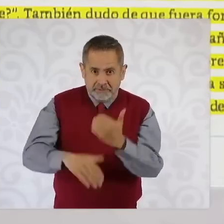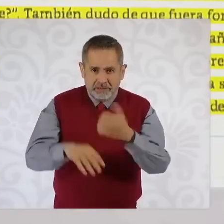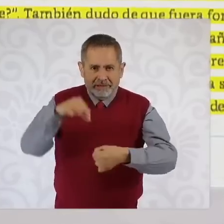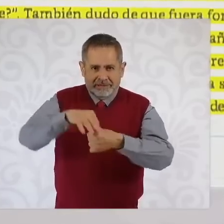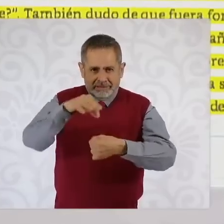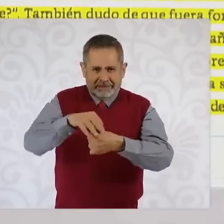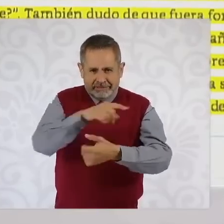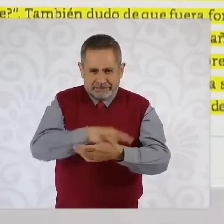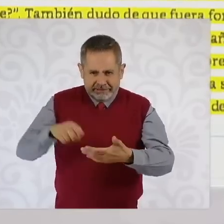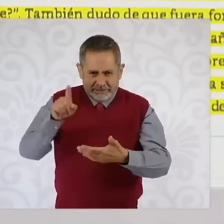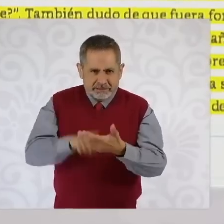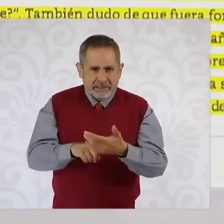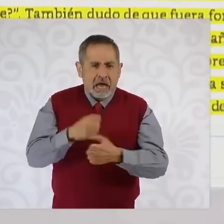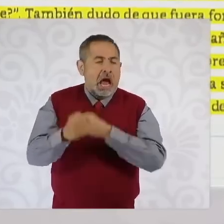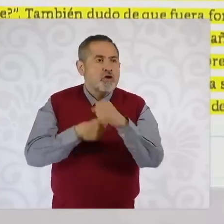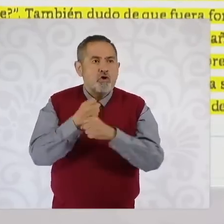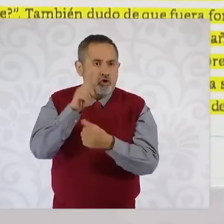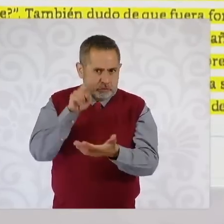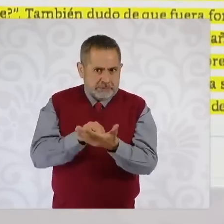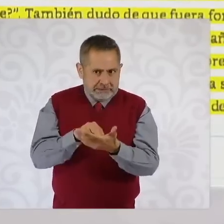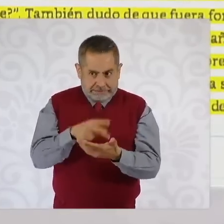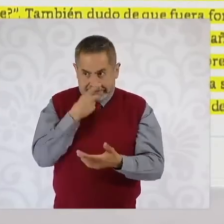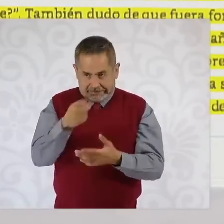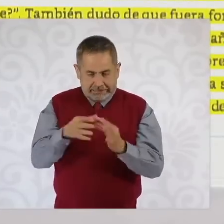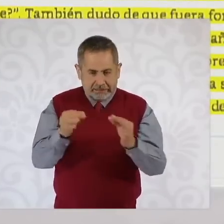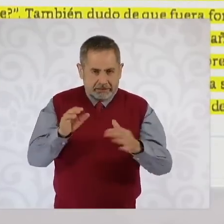electoral 2000 estamos hablando la elección de